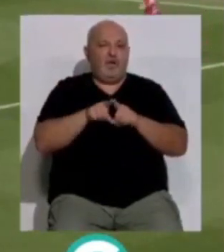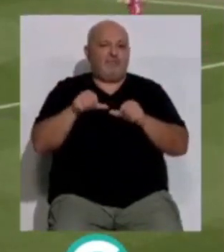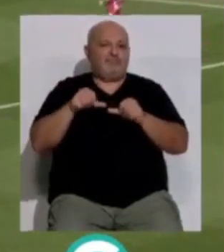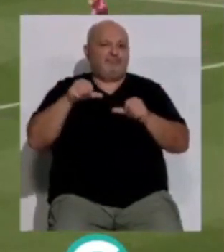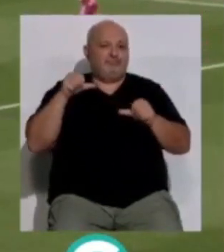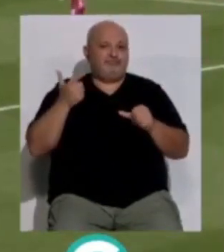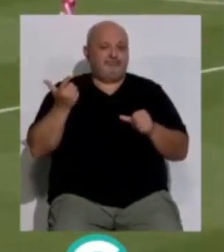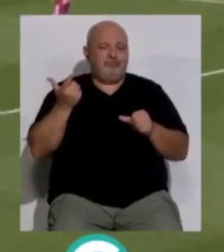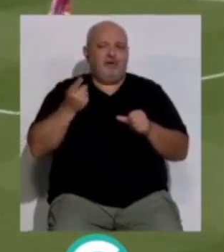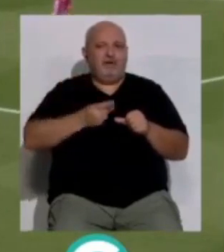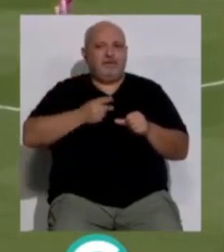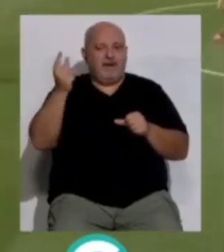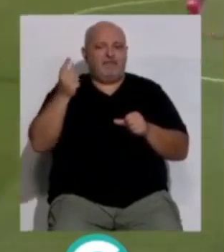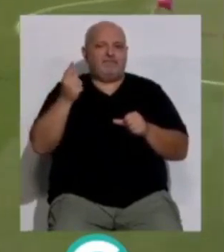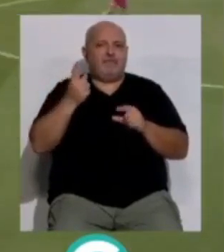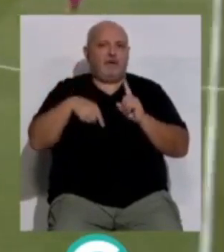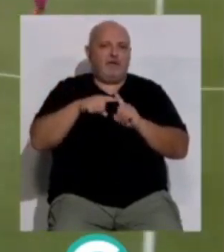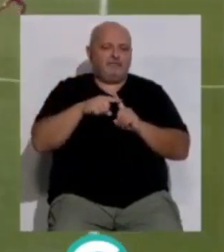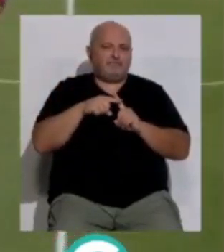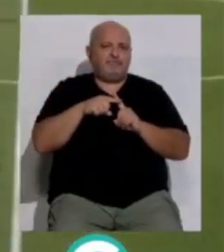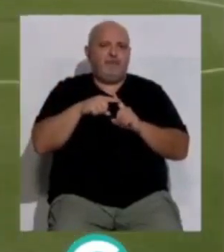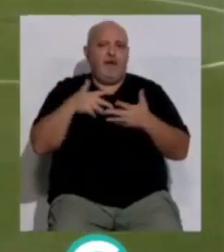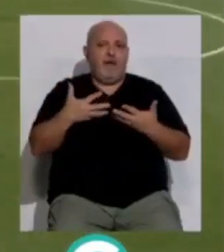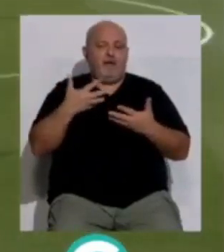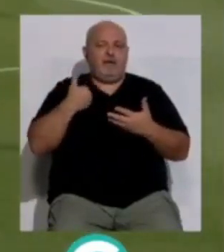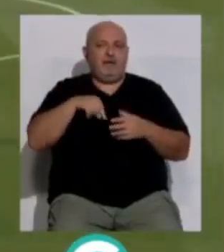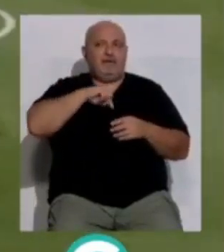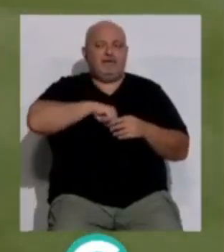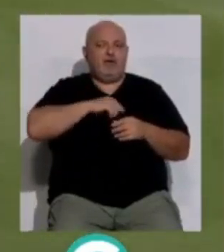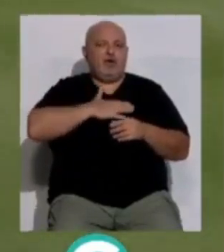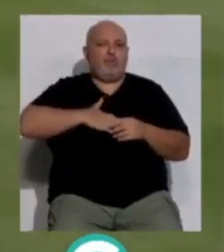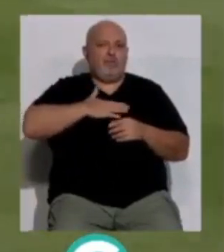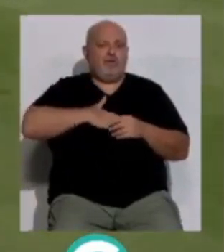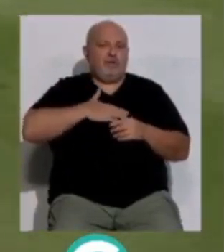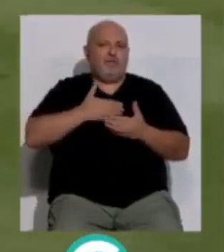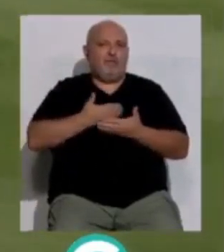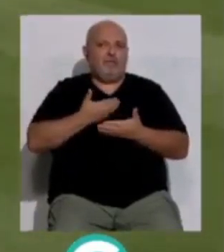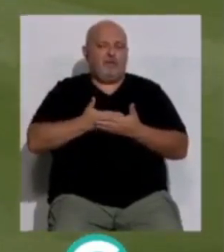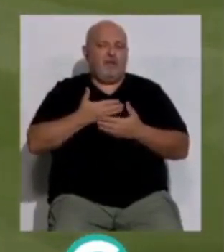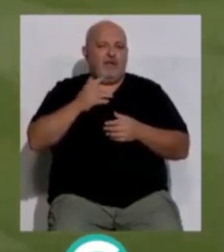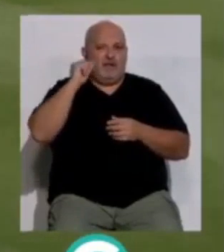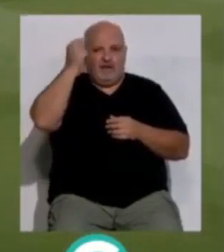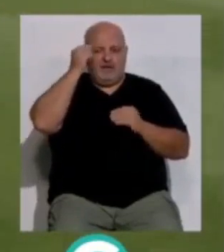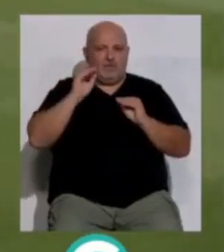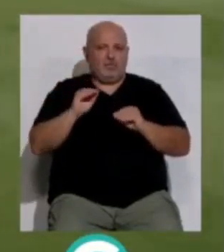pasó salió volvió y ahora que se siente cómodo está mostrando las cualidades que tiene por lo